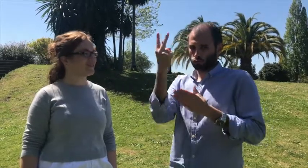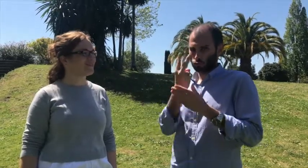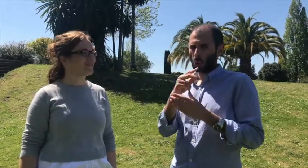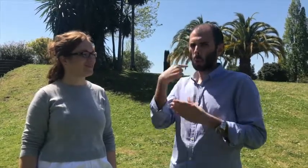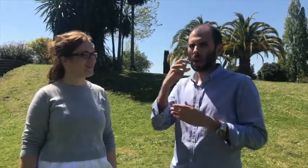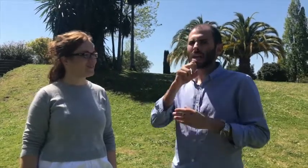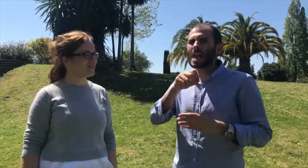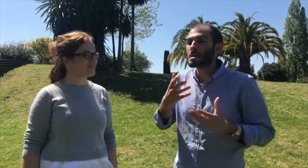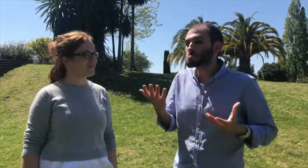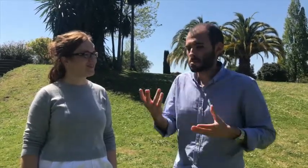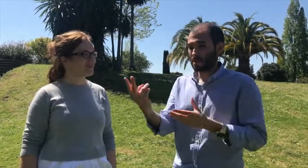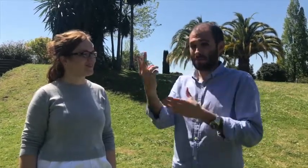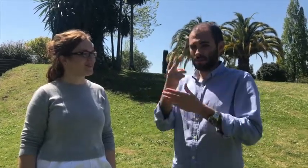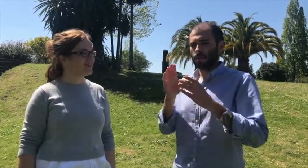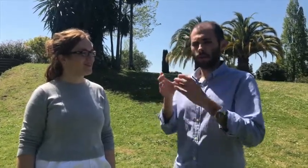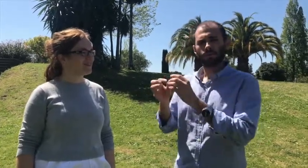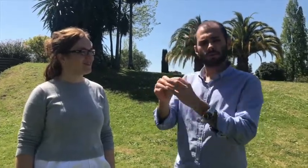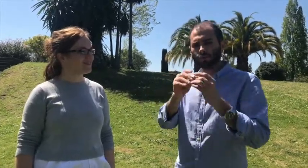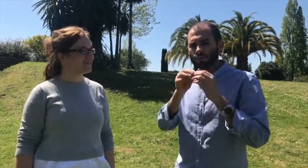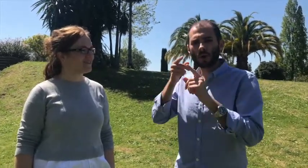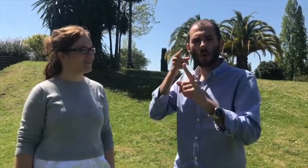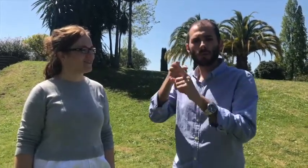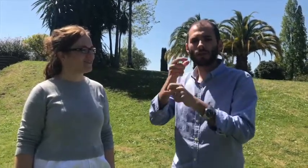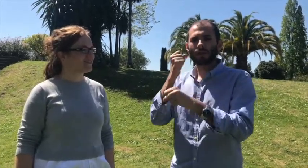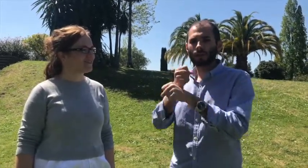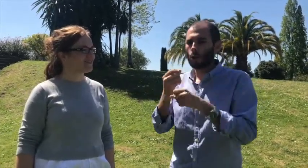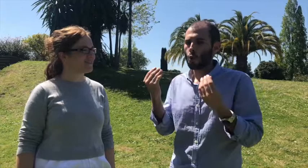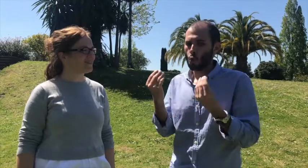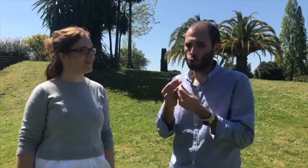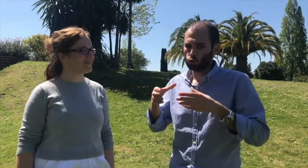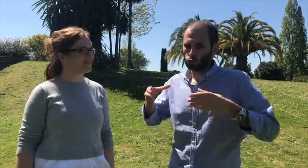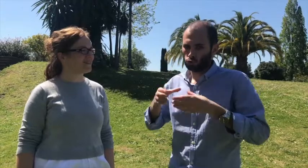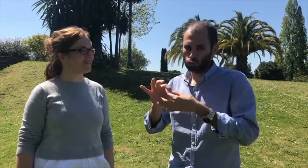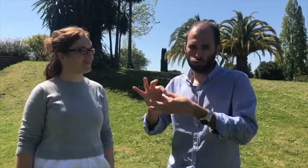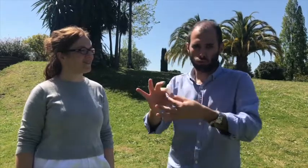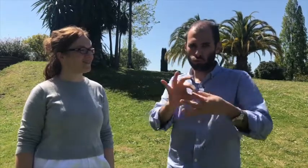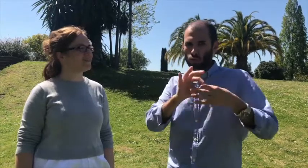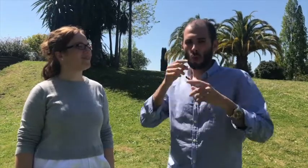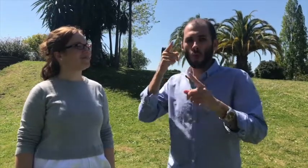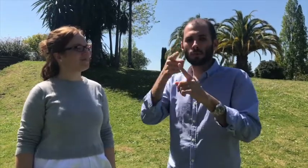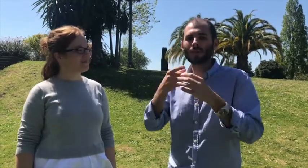Luego veréis quiénes. Destacamos la importancia de trabajar en conjunto y unidos,